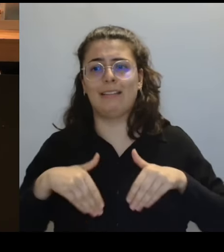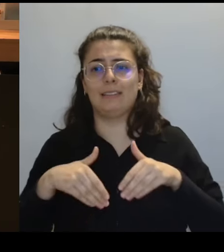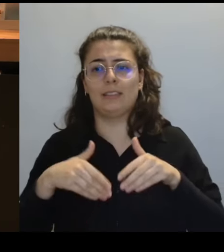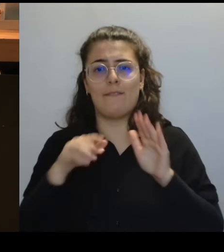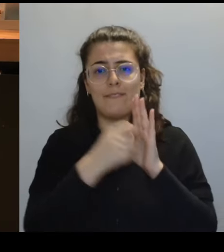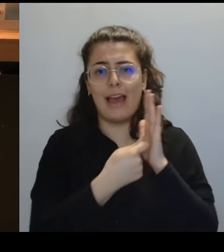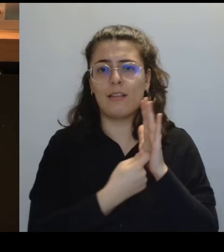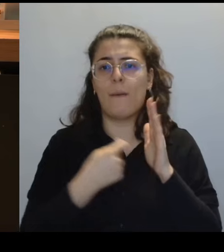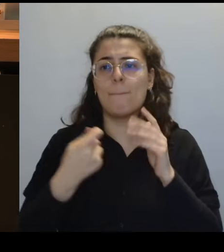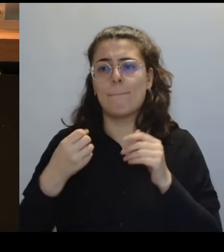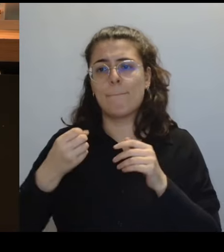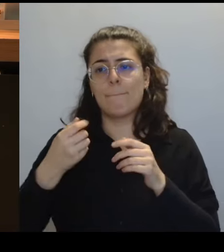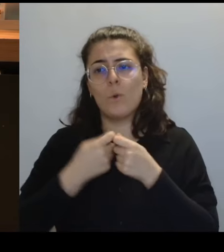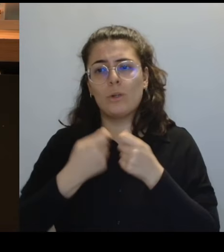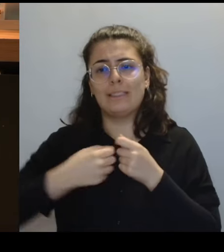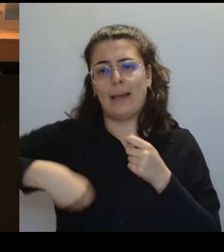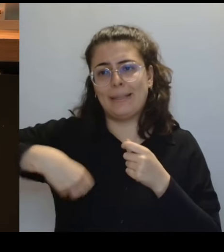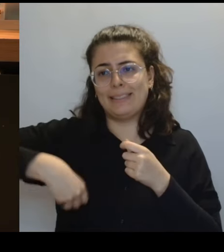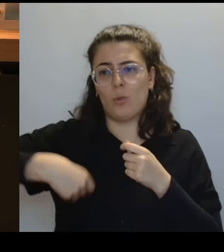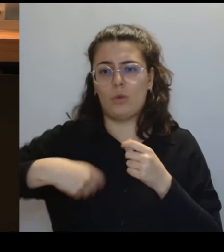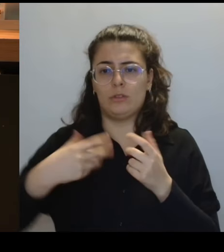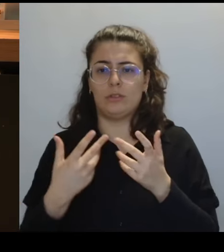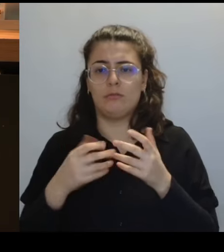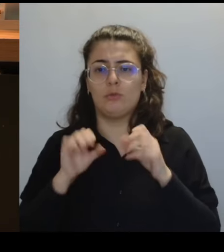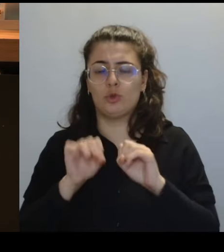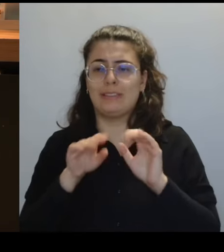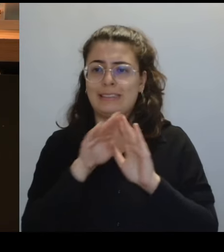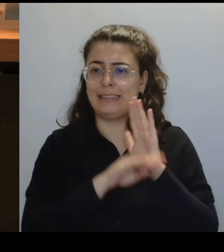um, ob Menschen nachts schlafen können oder ob die Lärmbelastung